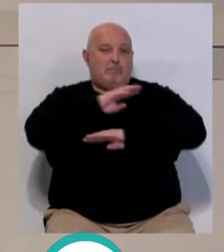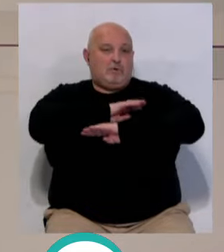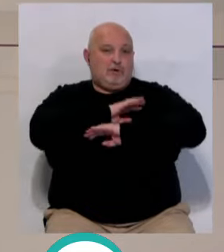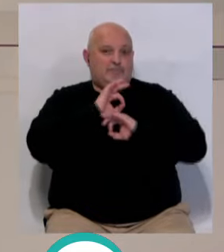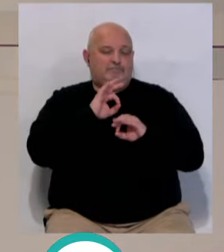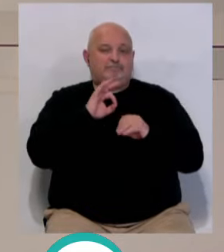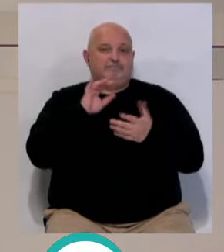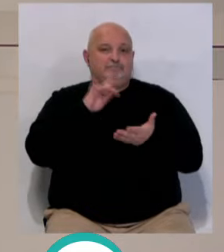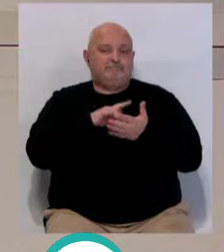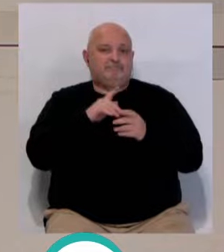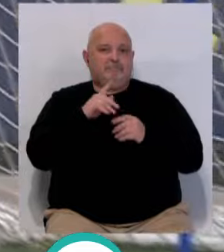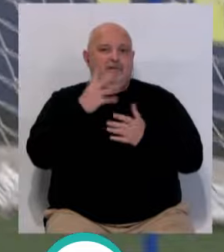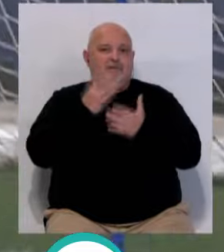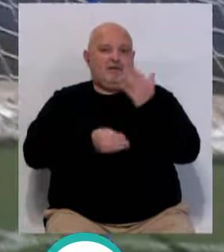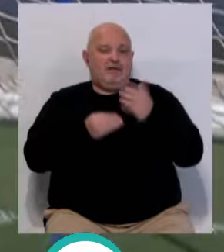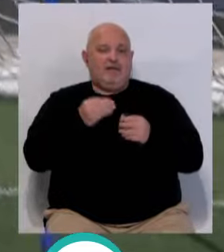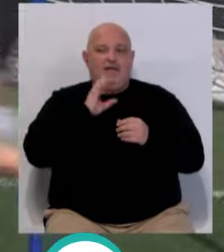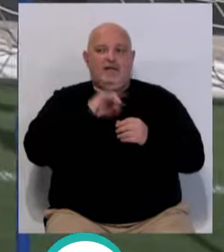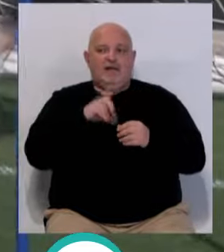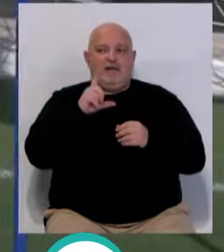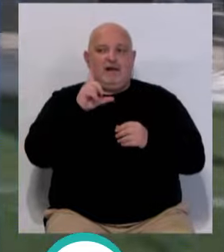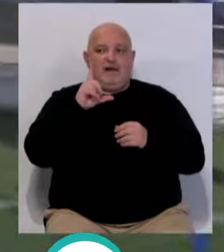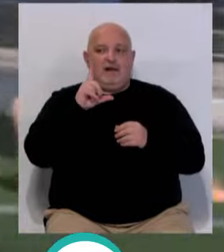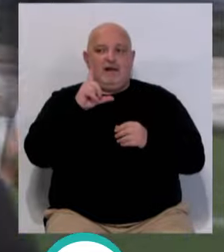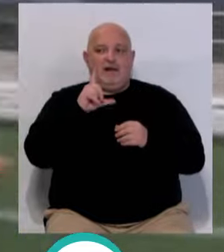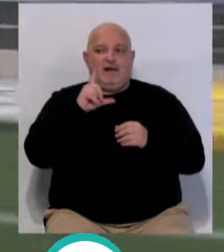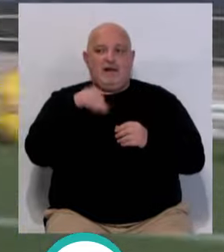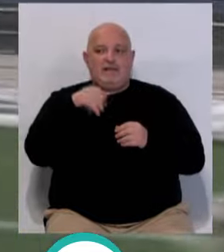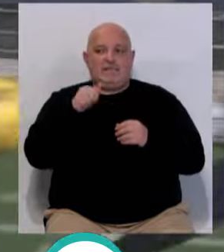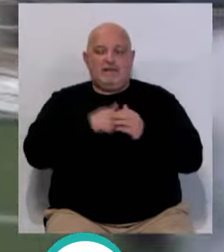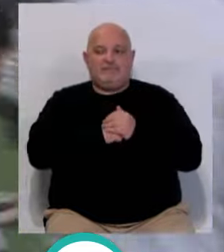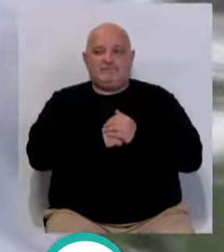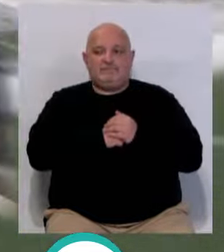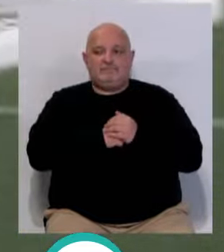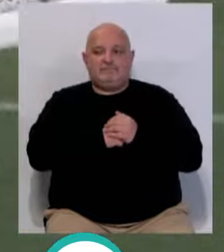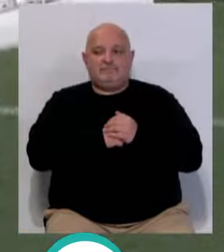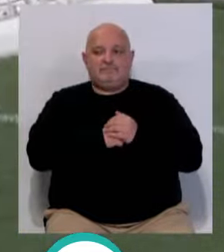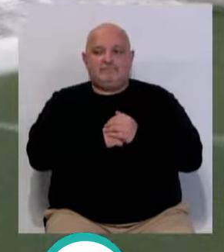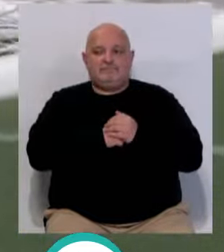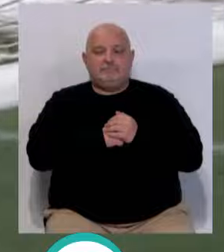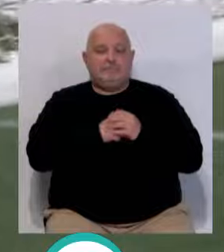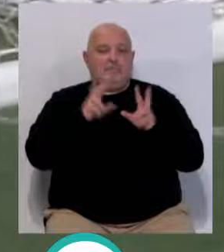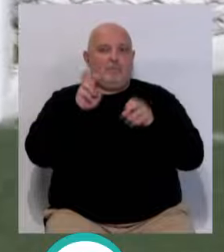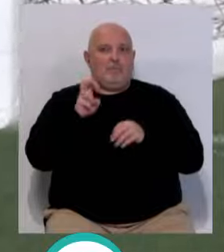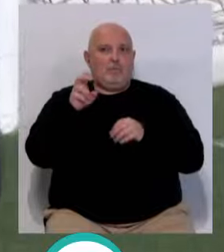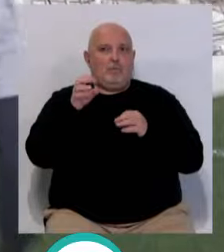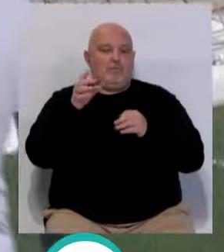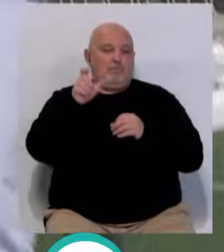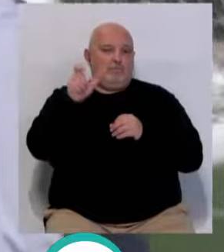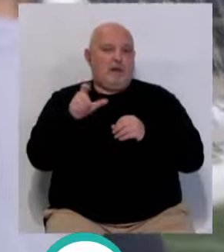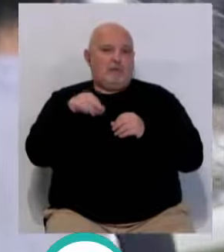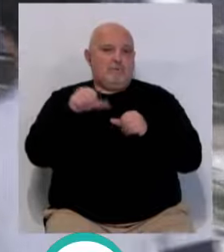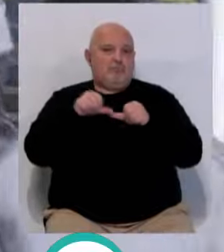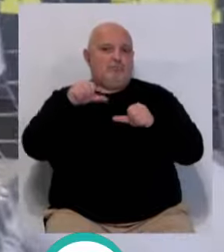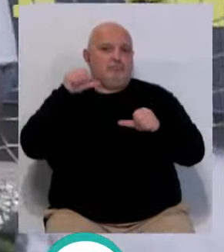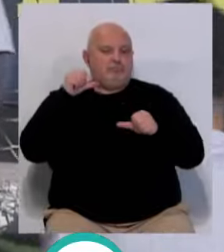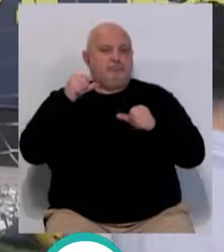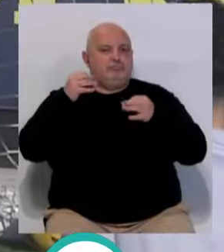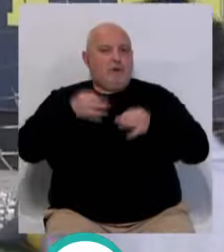le tocó fallar en vallecas a a conal Ledesma un valuarte un seguro muy fiable que como decíamos